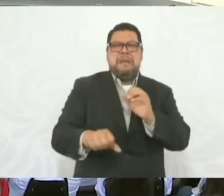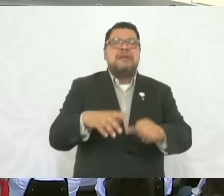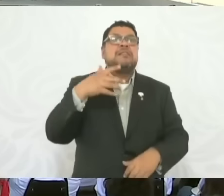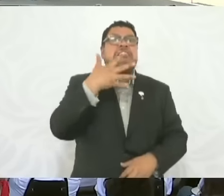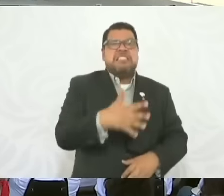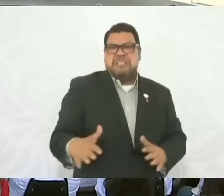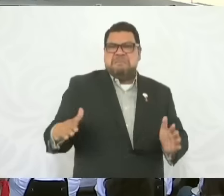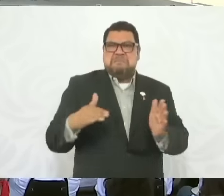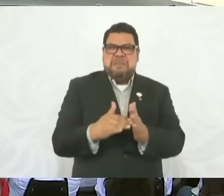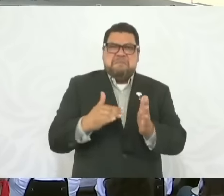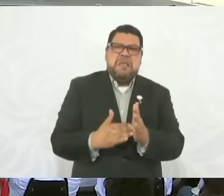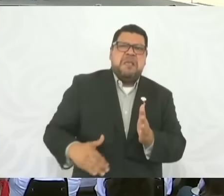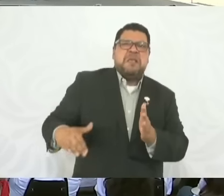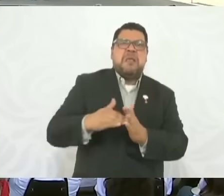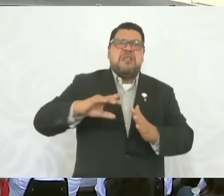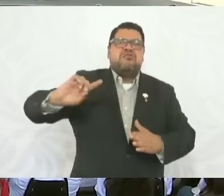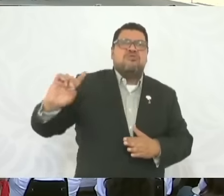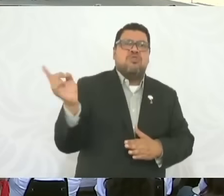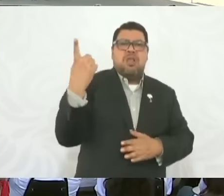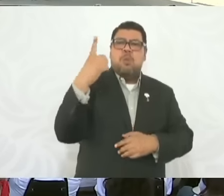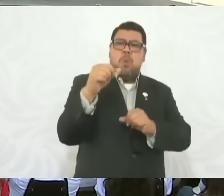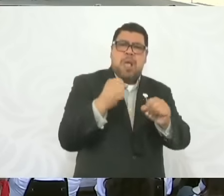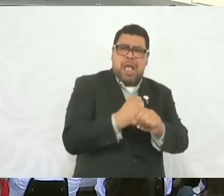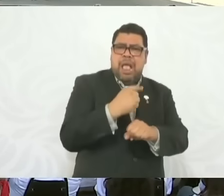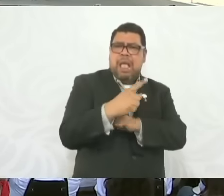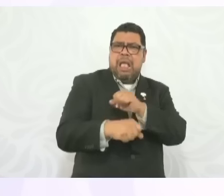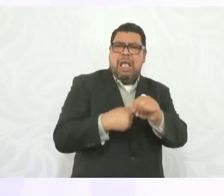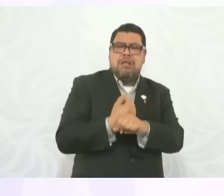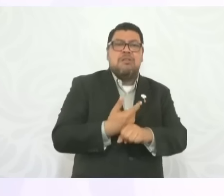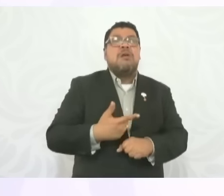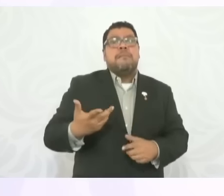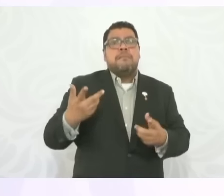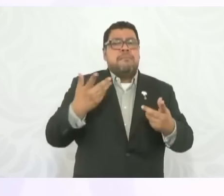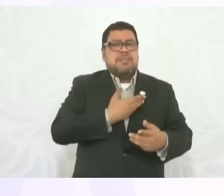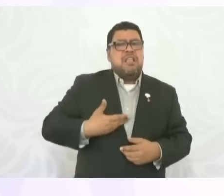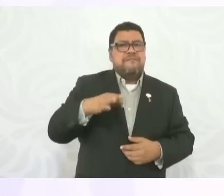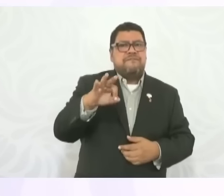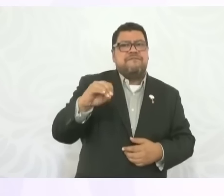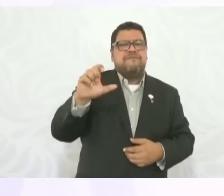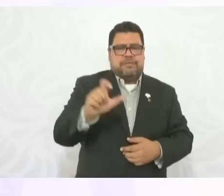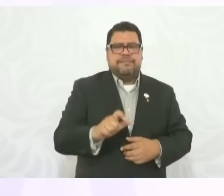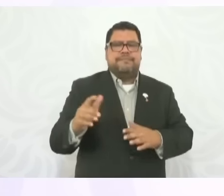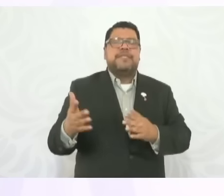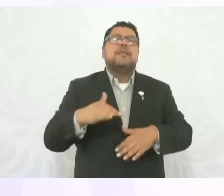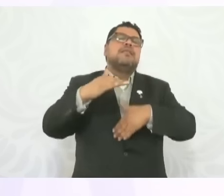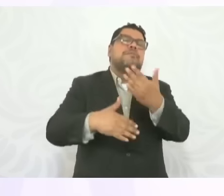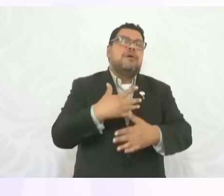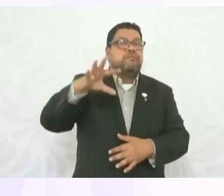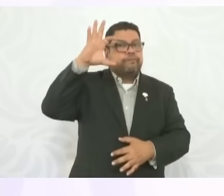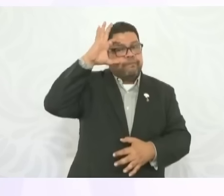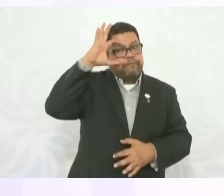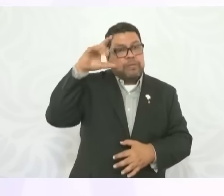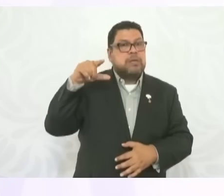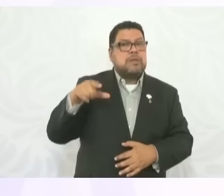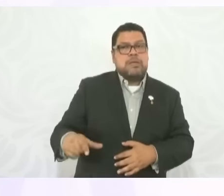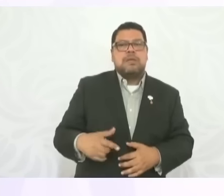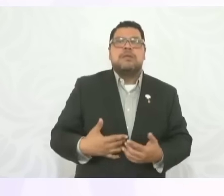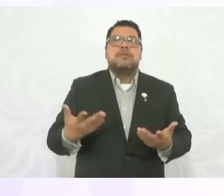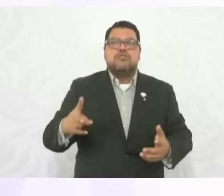millones de dólares por año, periodo de Fox. En 2007, Calderón recibió 12,000 millones de